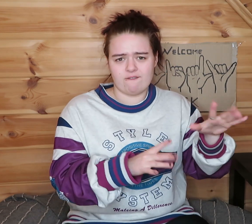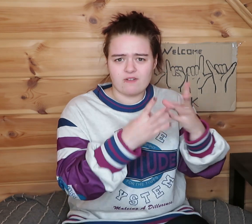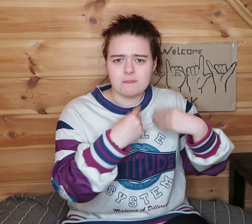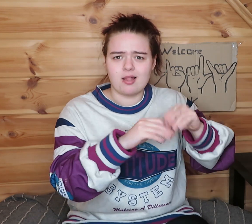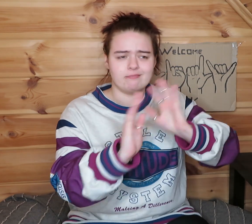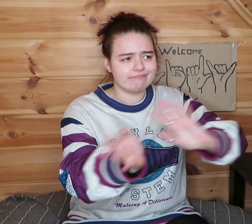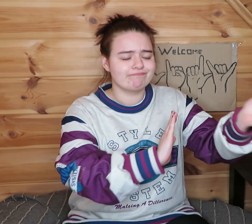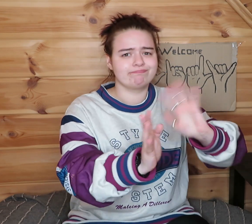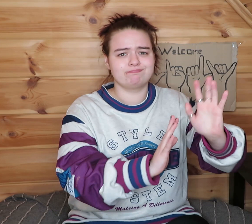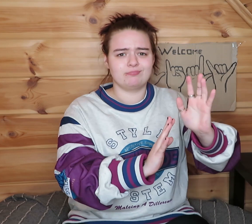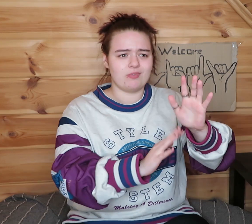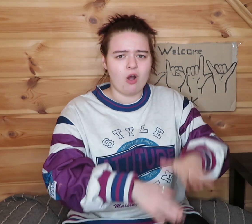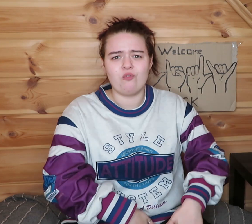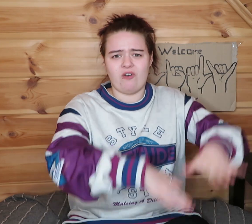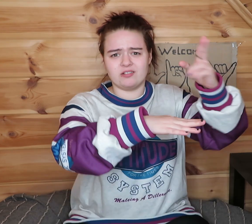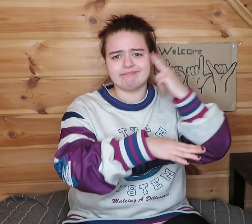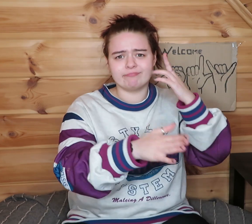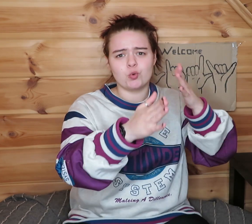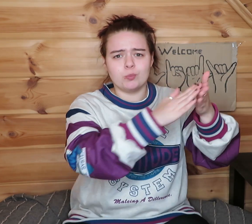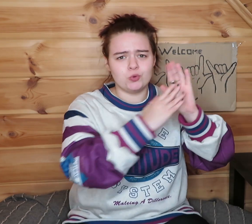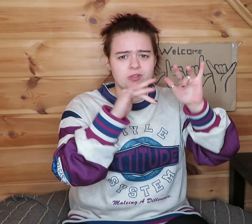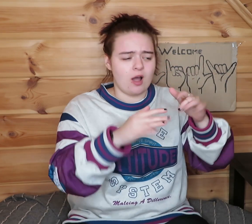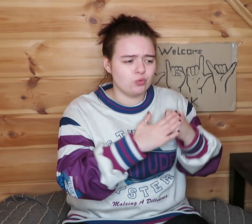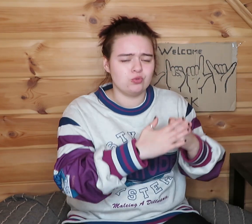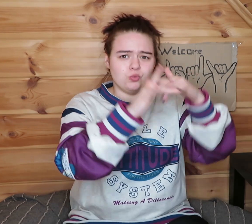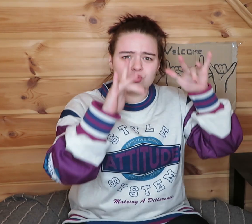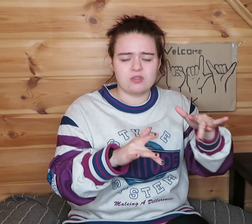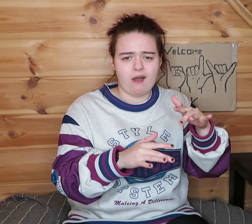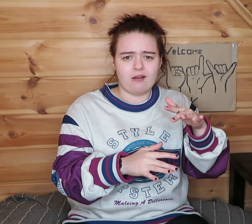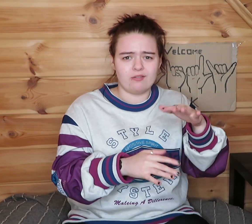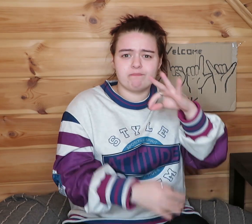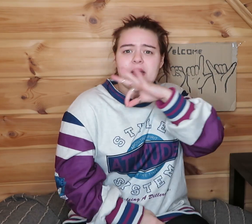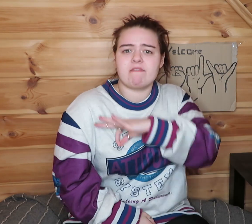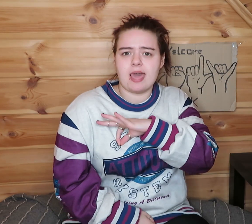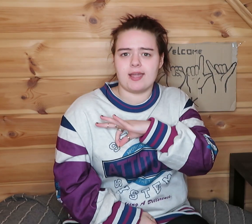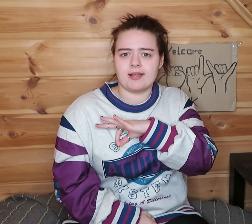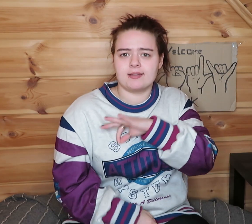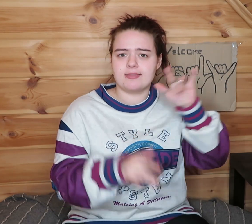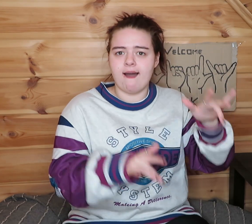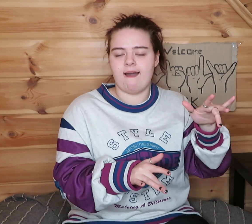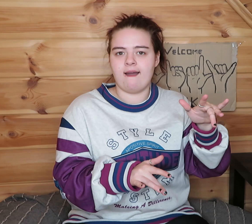Die Familie gebärdet, wachsen in der Community auf und haben viel Unterstützung. Sie haben Privilegien.